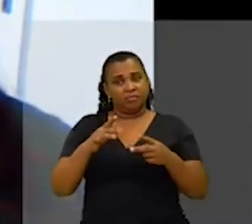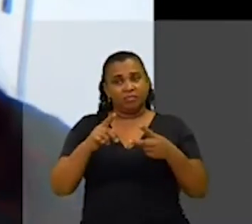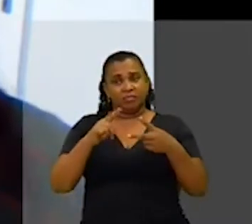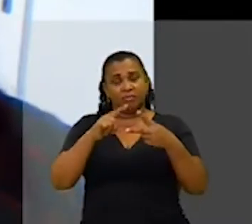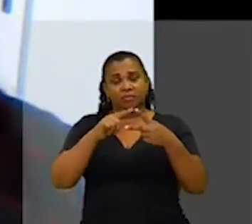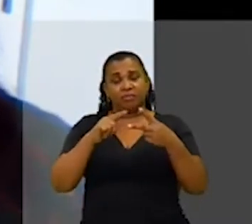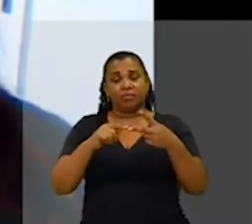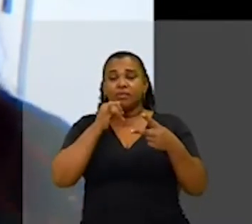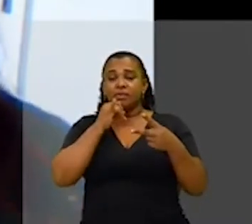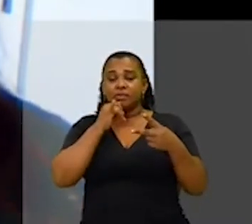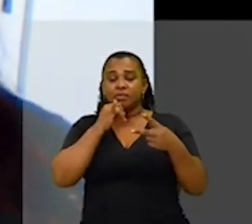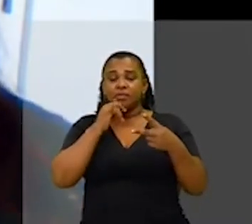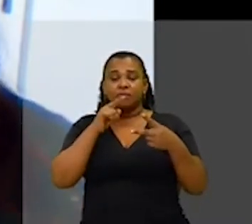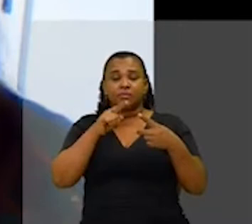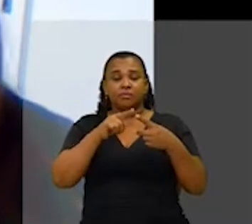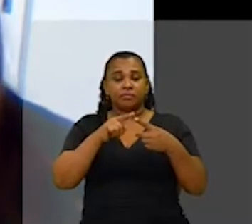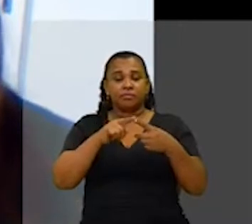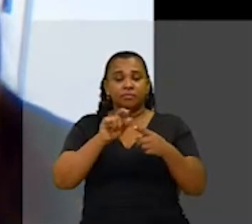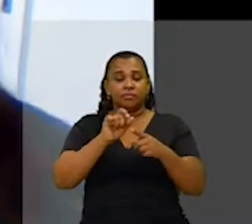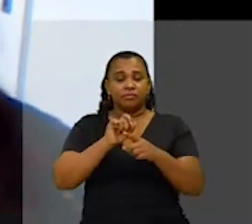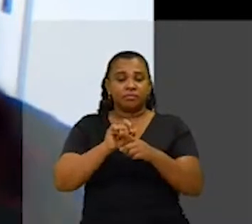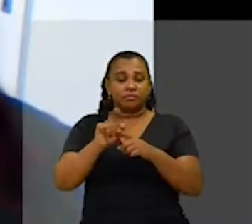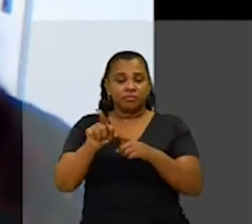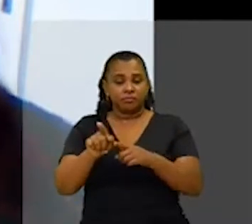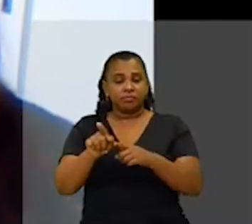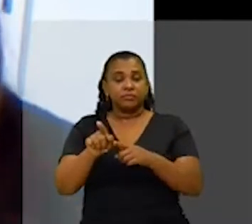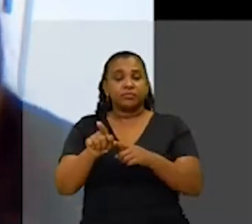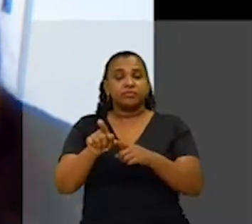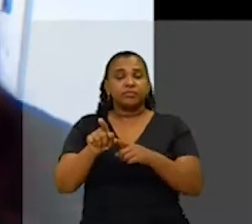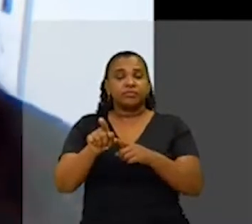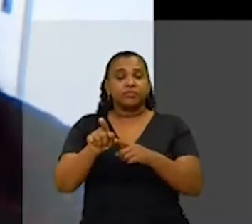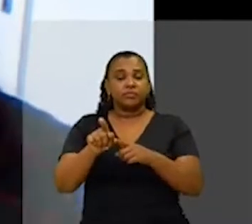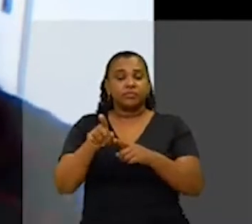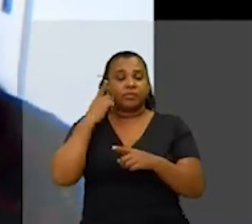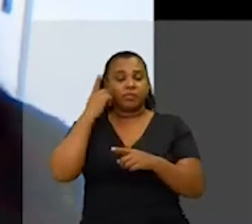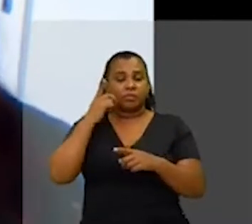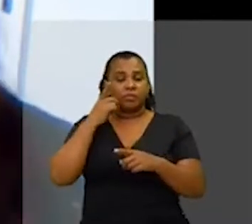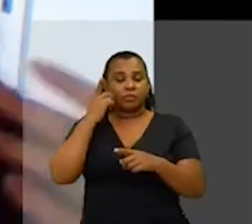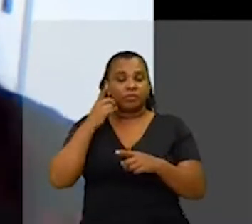a saída o deputado federal a hora que ele não apaga aquele top de Minas Gerais entre ocidente